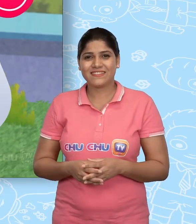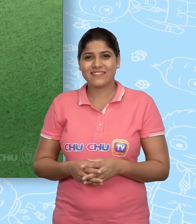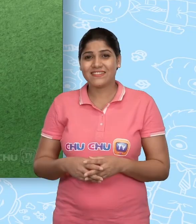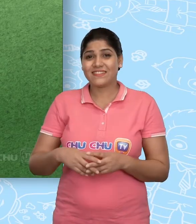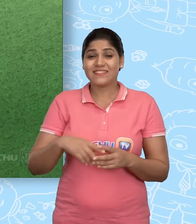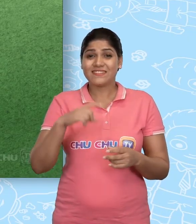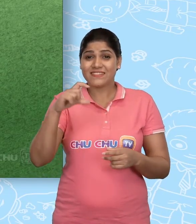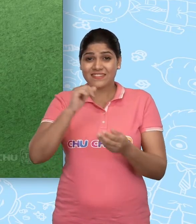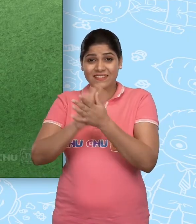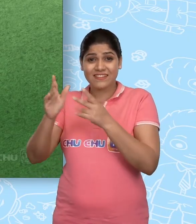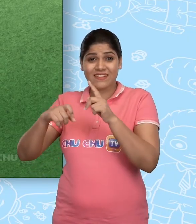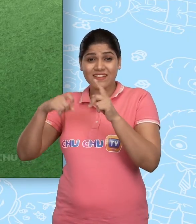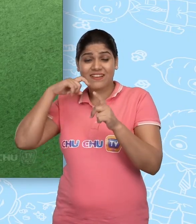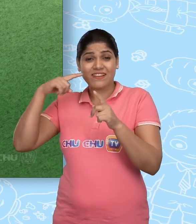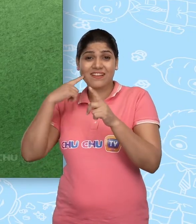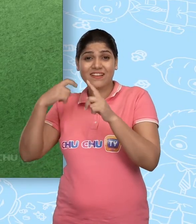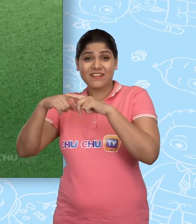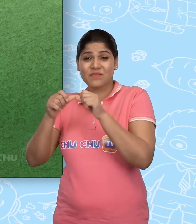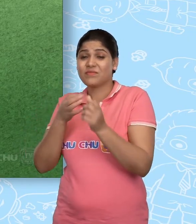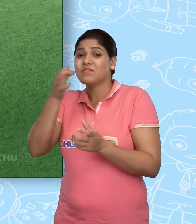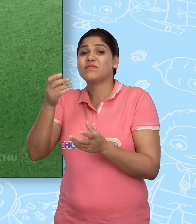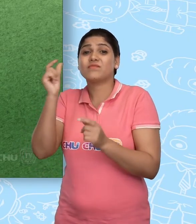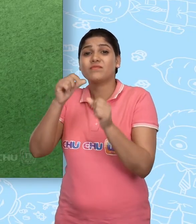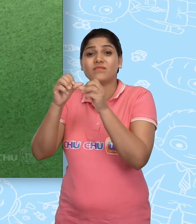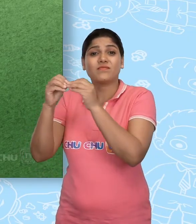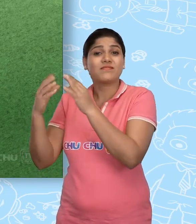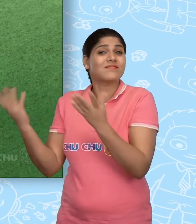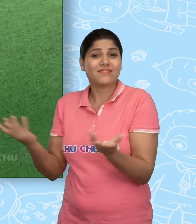Chika, बताओ, ये कौनसा अक्षर है?